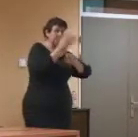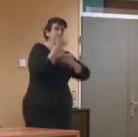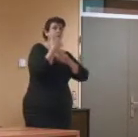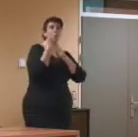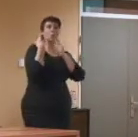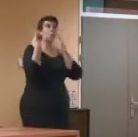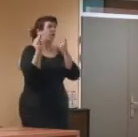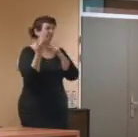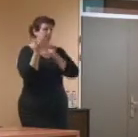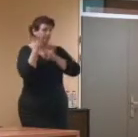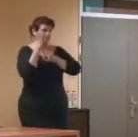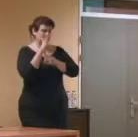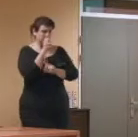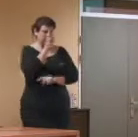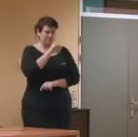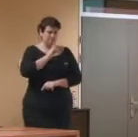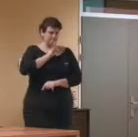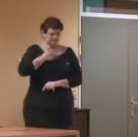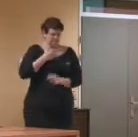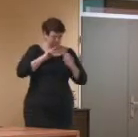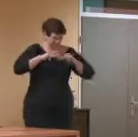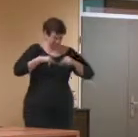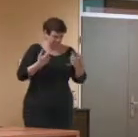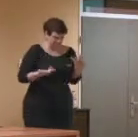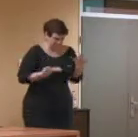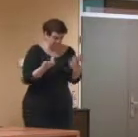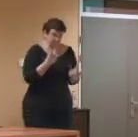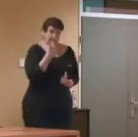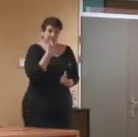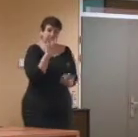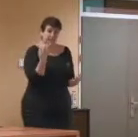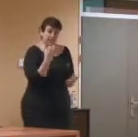pues que es normal, pero digamos que Sergi Castelló